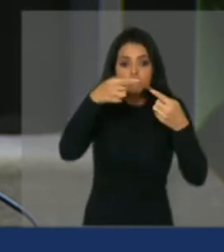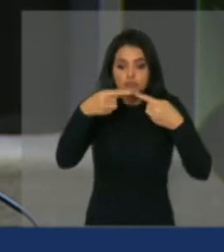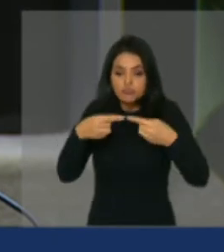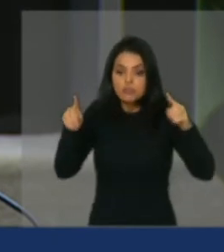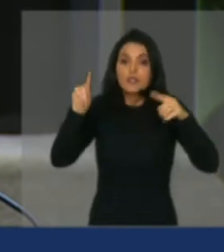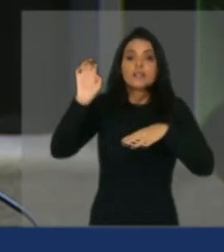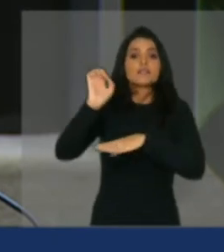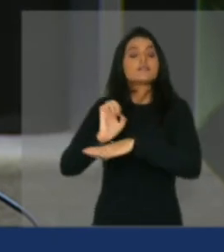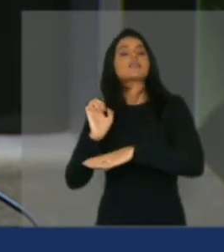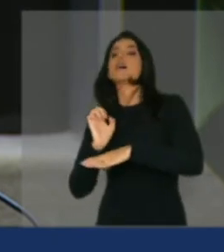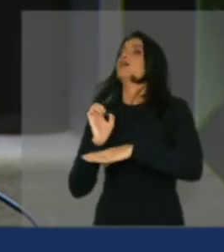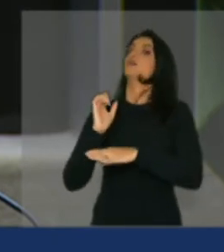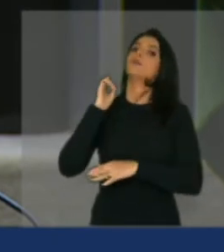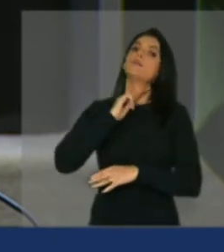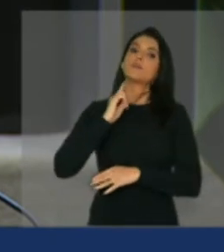... JÁ INAUGURAR TRÊS CENTROS EM MINAS GERAIS.